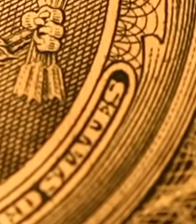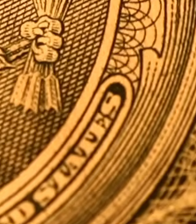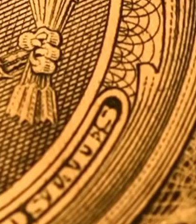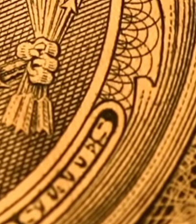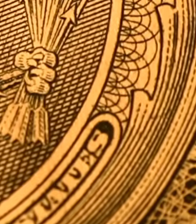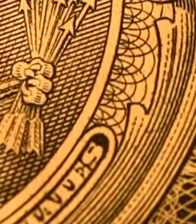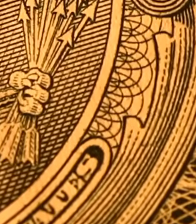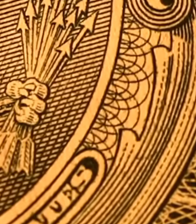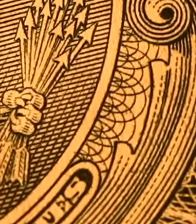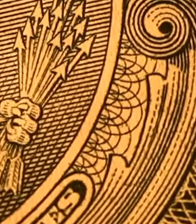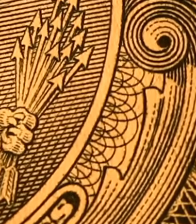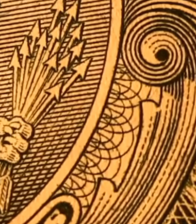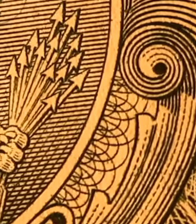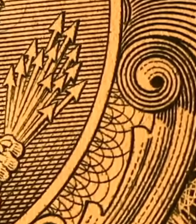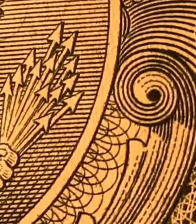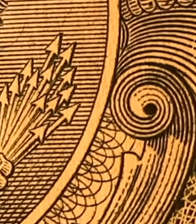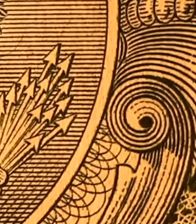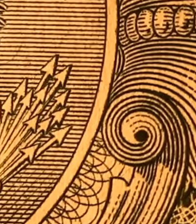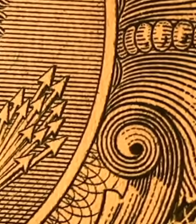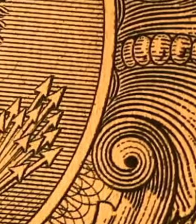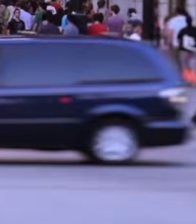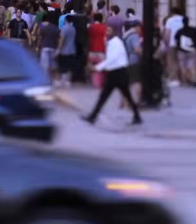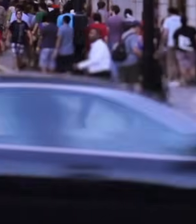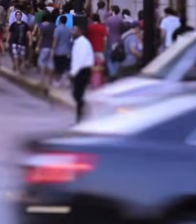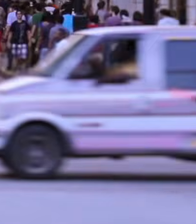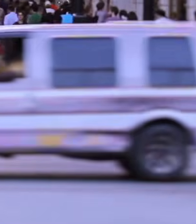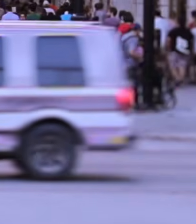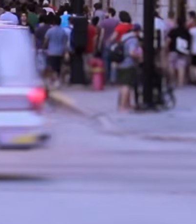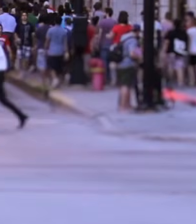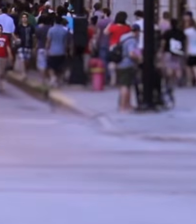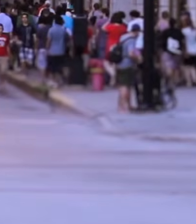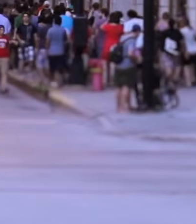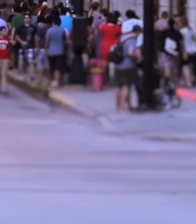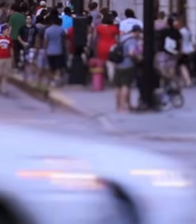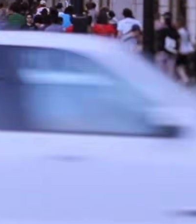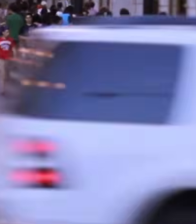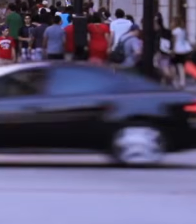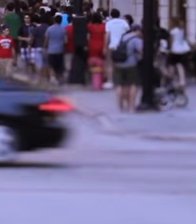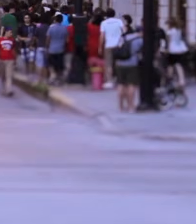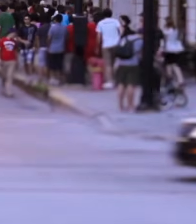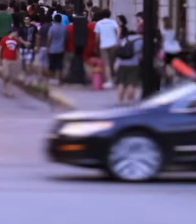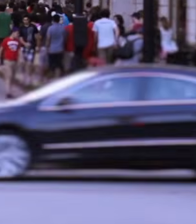somos el motor. Los 38 millones de mexicanos [música] y descendientes en Estados Unidos no